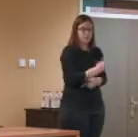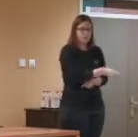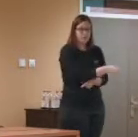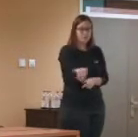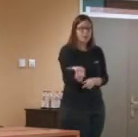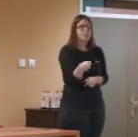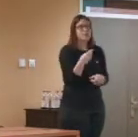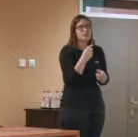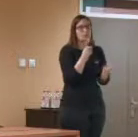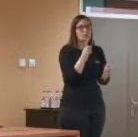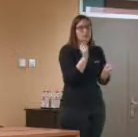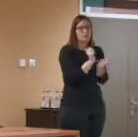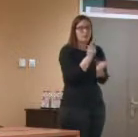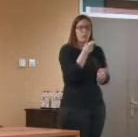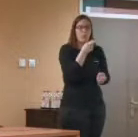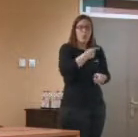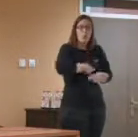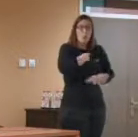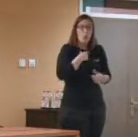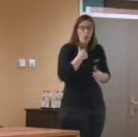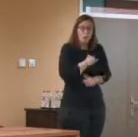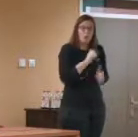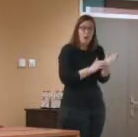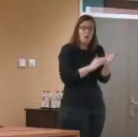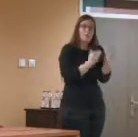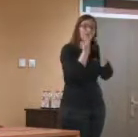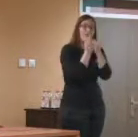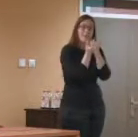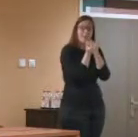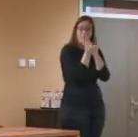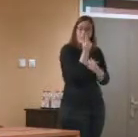Son pequeños empresarios que gracias a el dinero que recibían para financiar sus proyectos